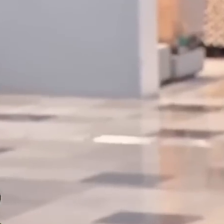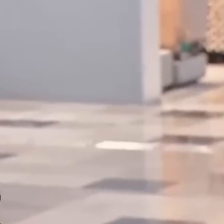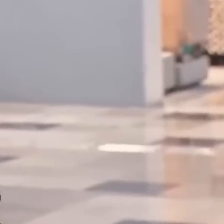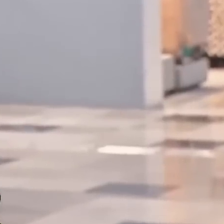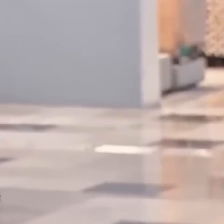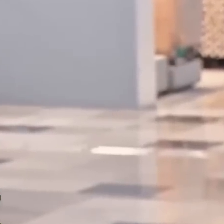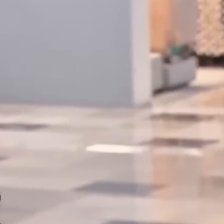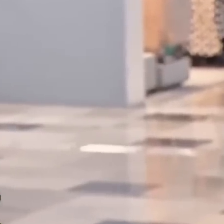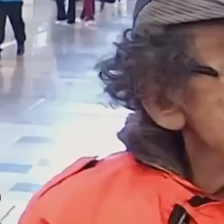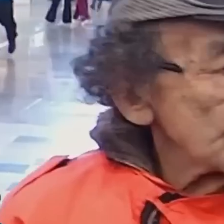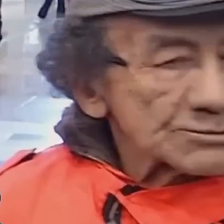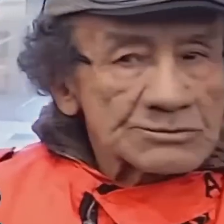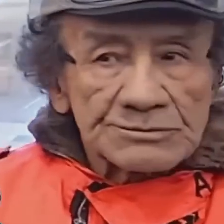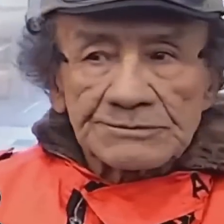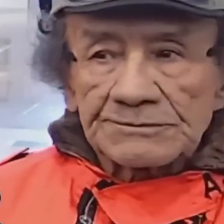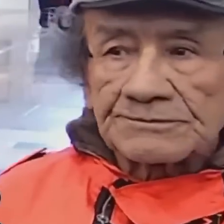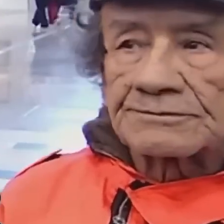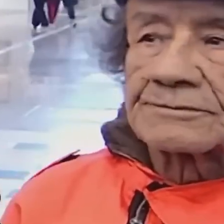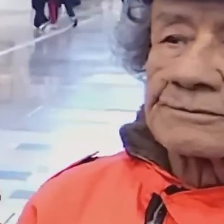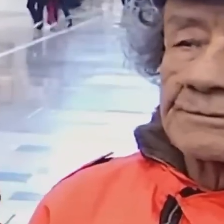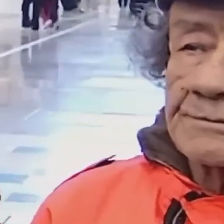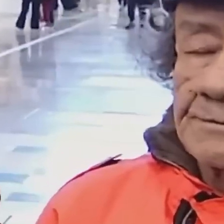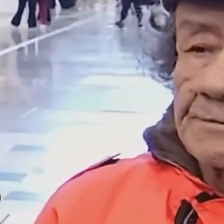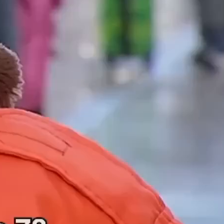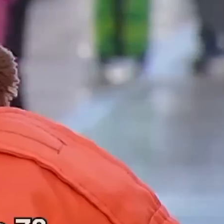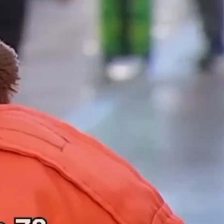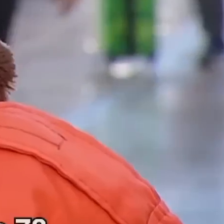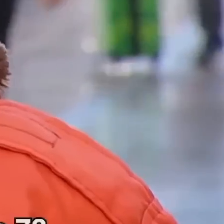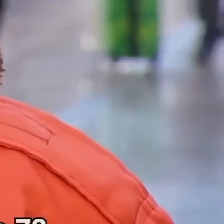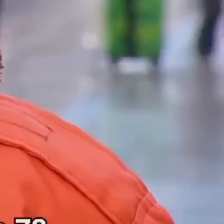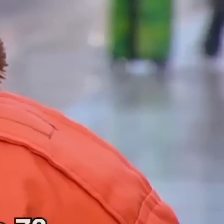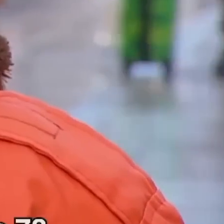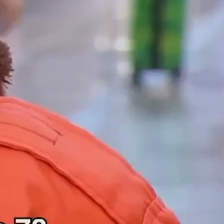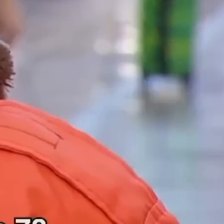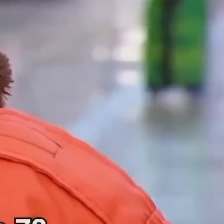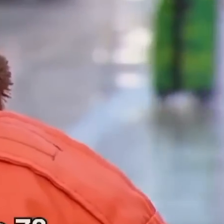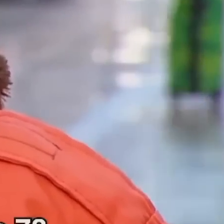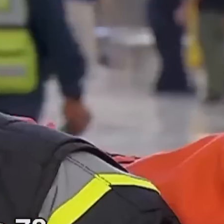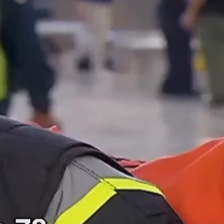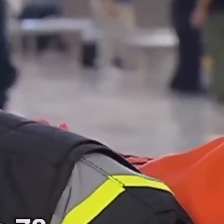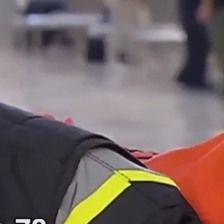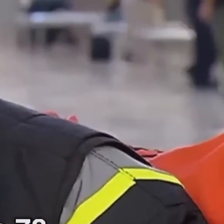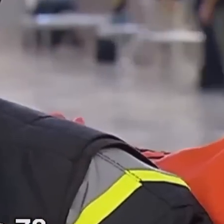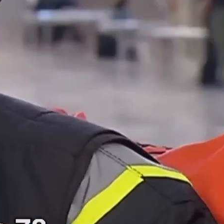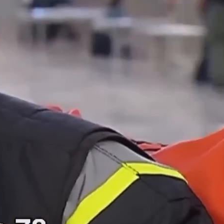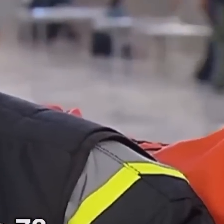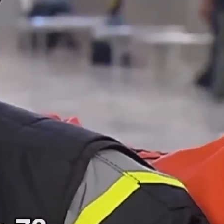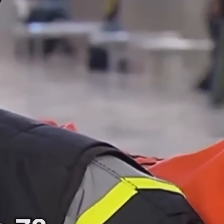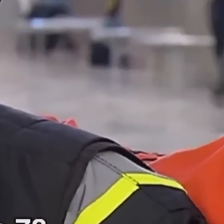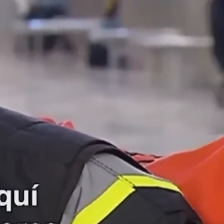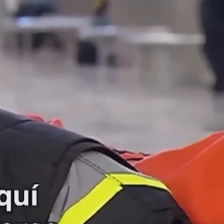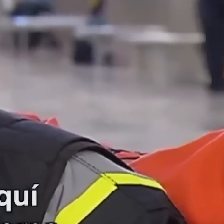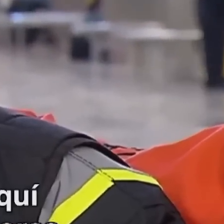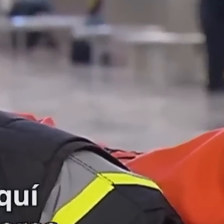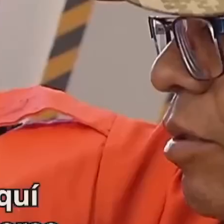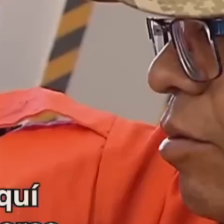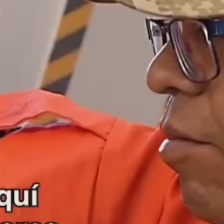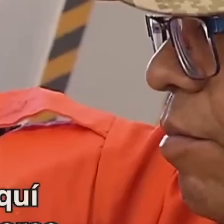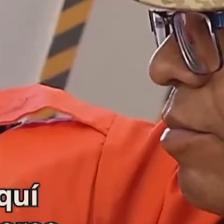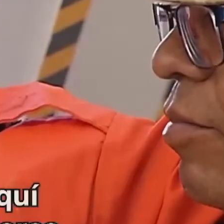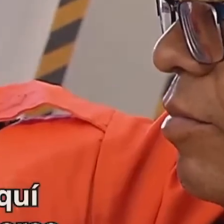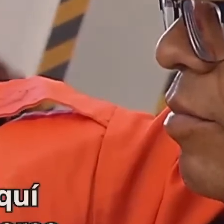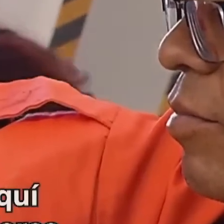entregado el mexicano aquí mi hermano con 880 años yo con 78 y una de las nuevas generaciones aquí